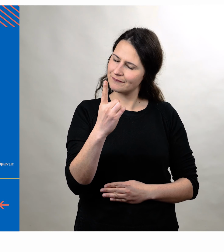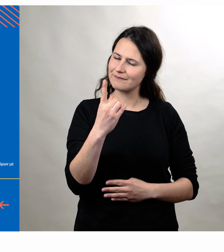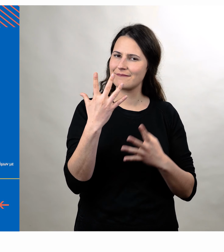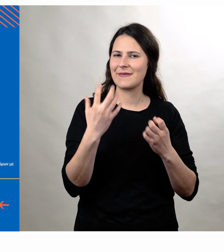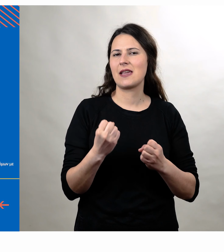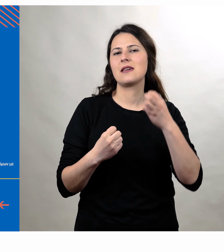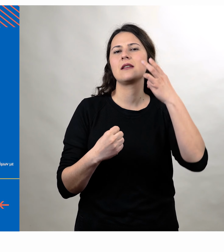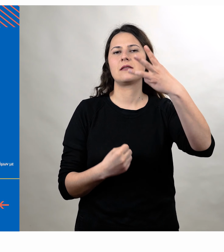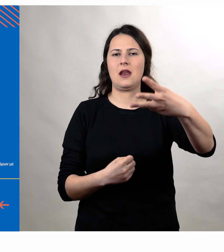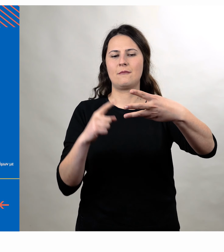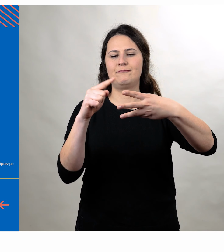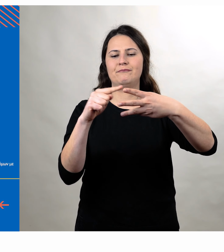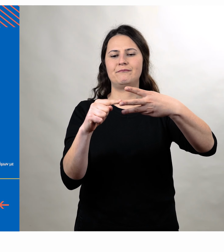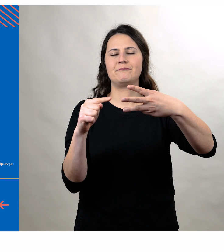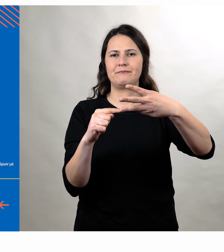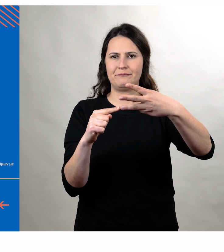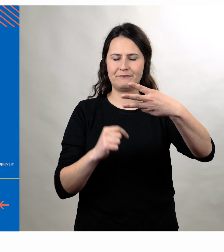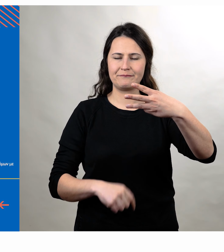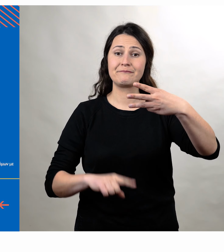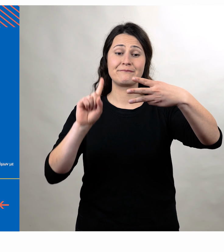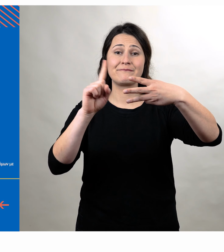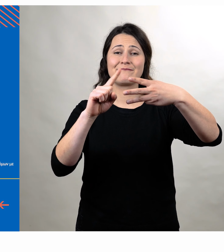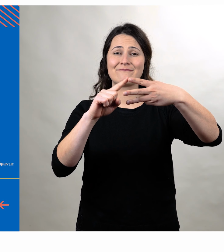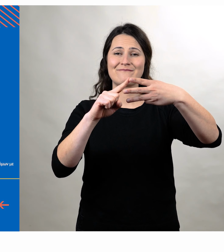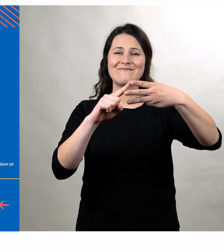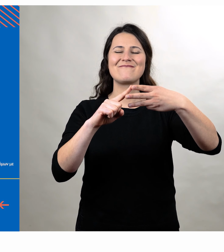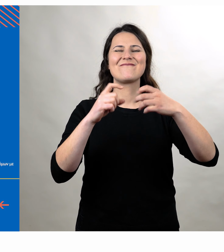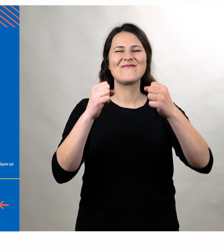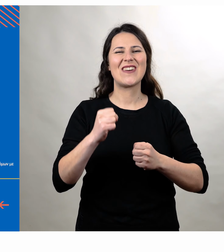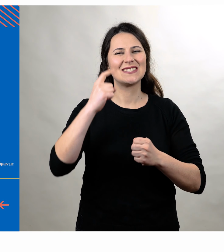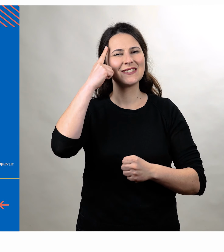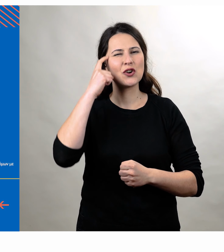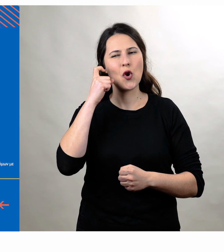“Βασικές γνώσεις Ταξιδιωτικών Πρακτόρων”